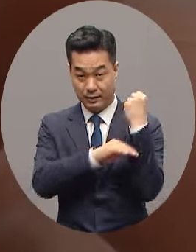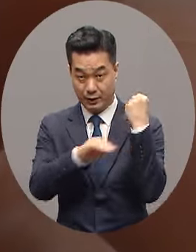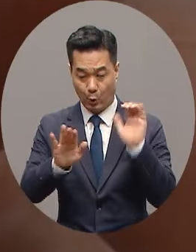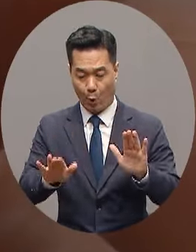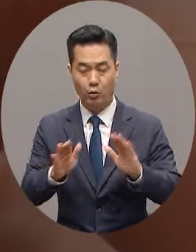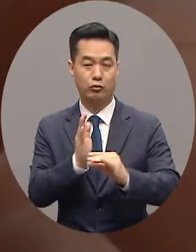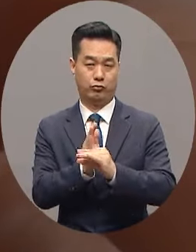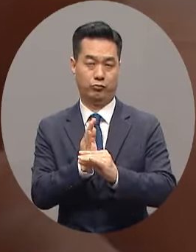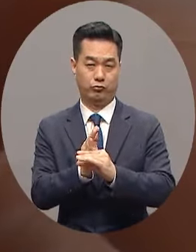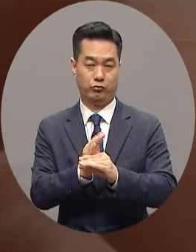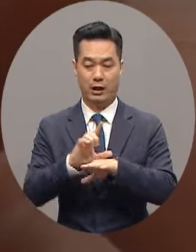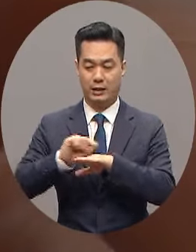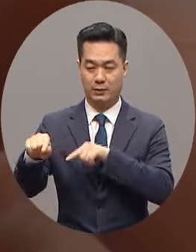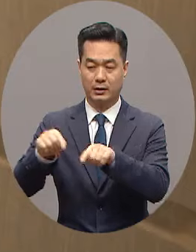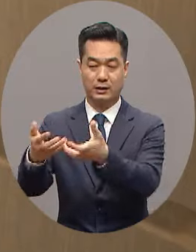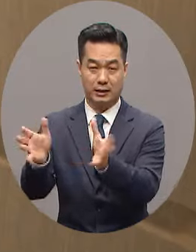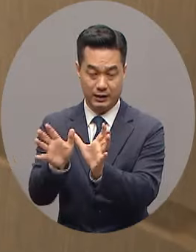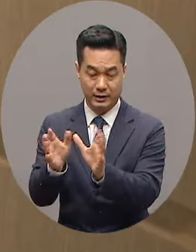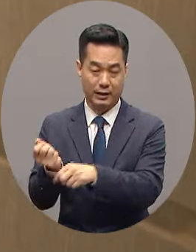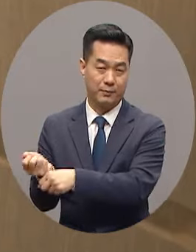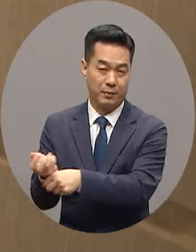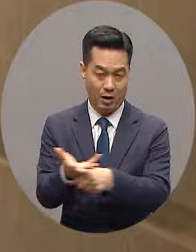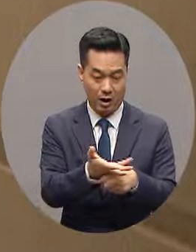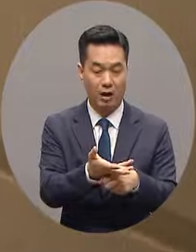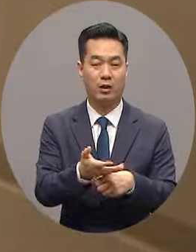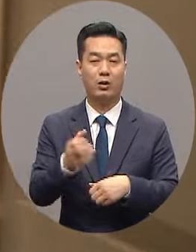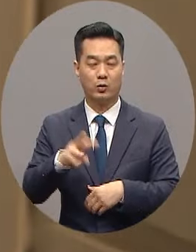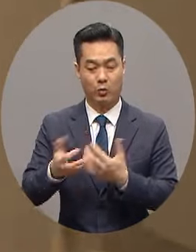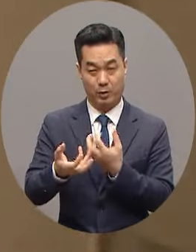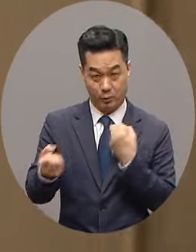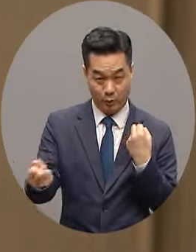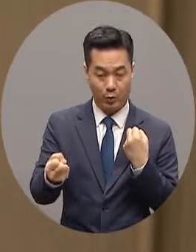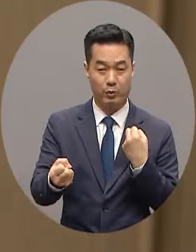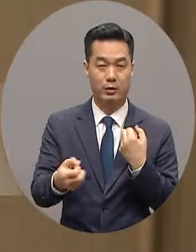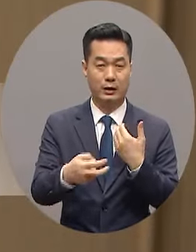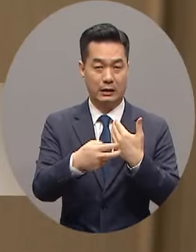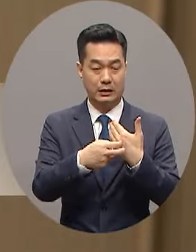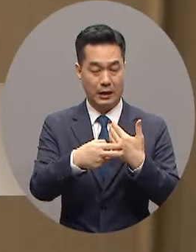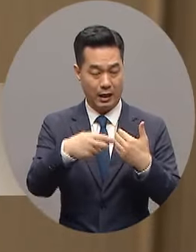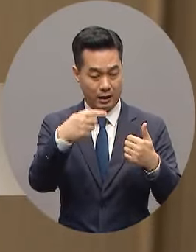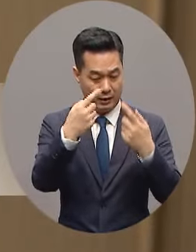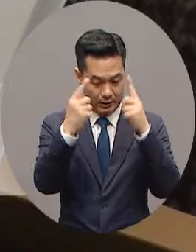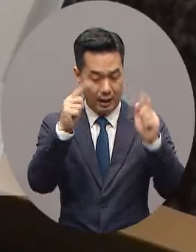정부는 이 같은 지침을 오늘 중으로 지자체에 안내할 예정입니다.